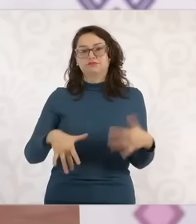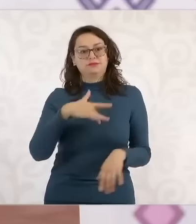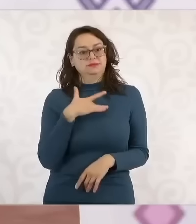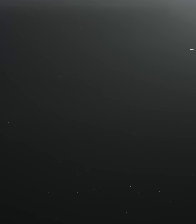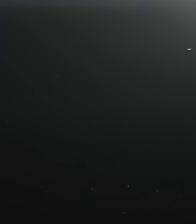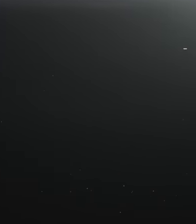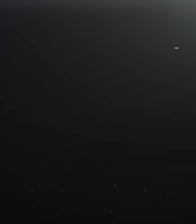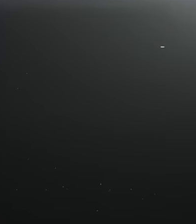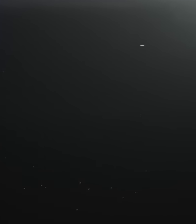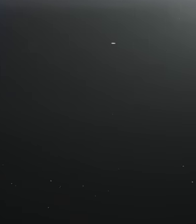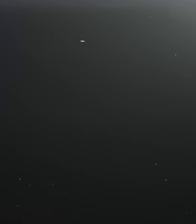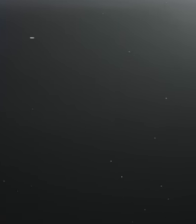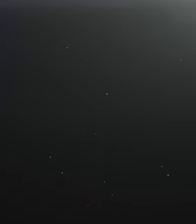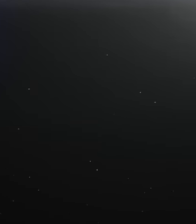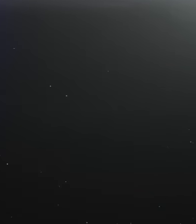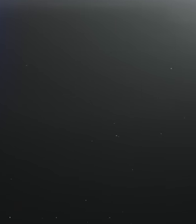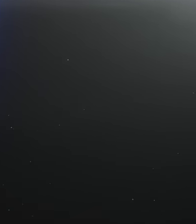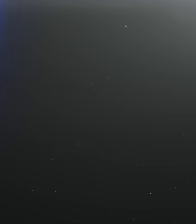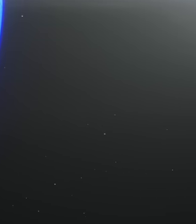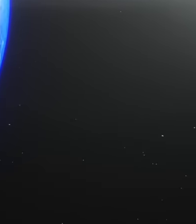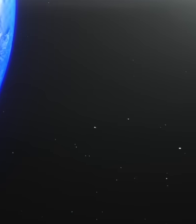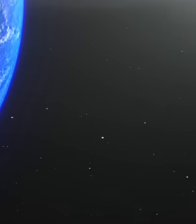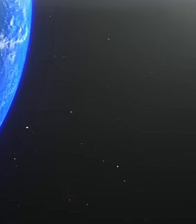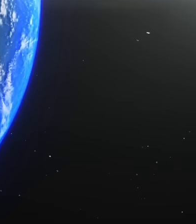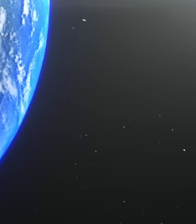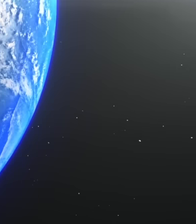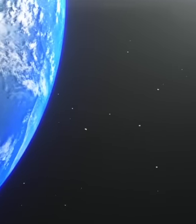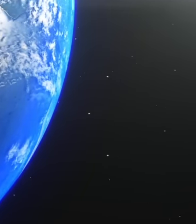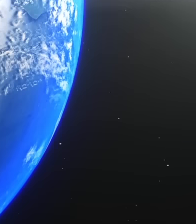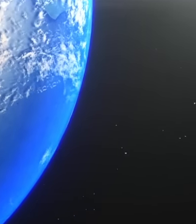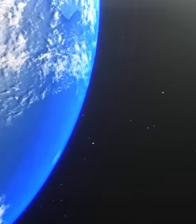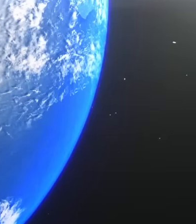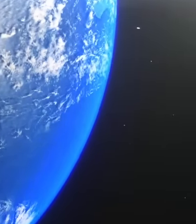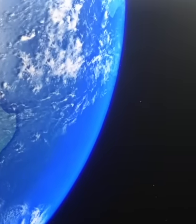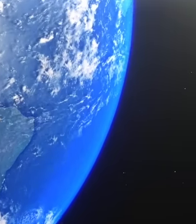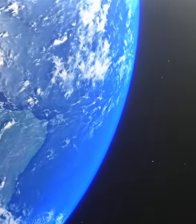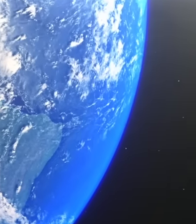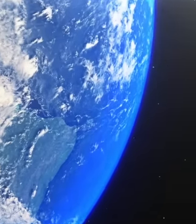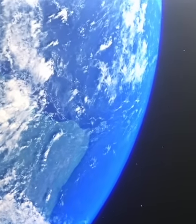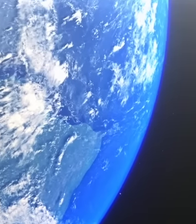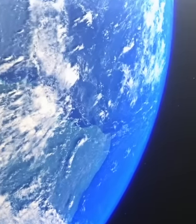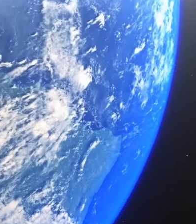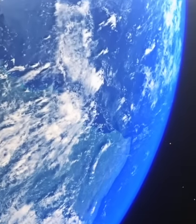esto indica que México tiene las condiciones para realizar estas inversiones de talla internacional.